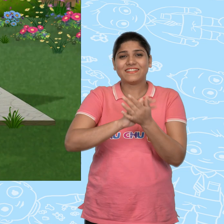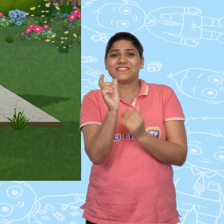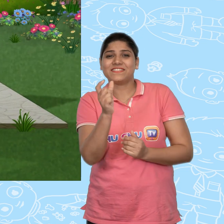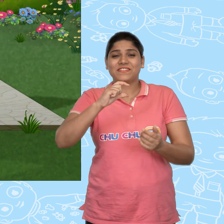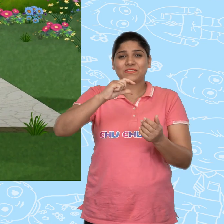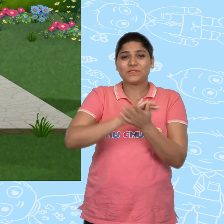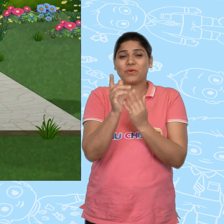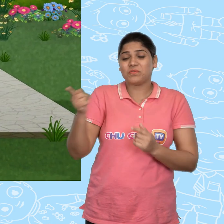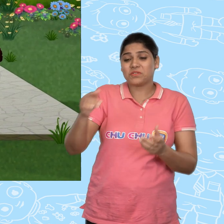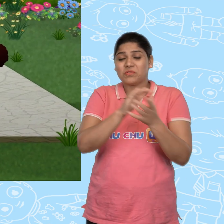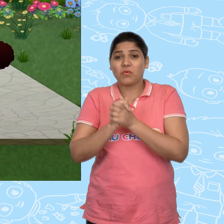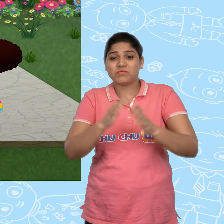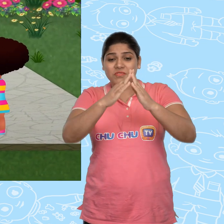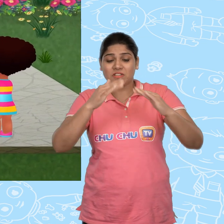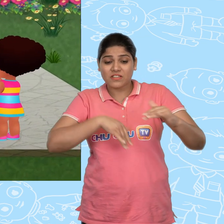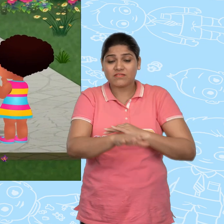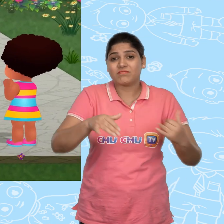ChuChu और उसके दोस्त घर में खेल रहे थे.